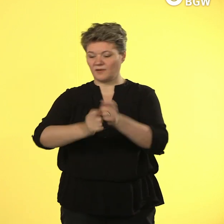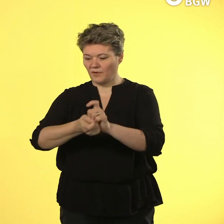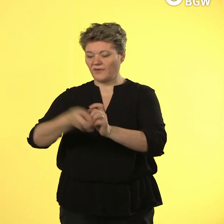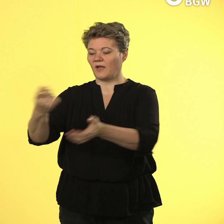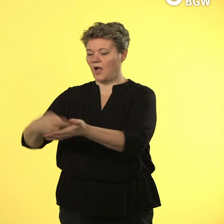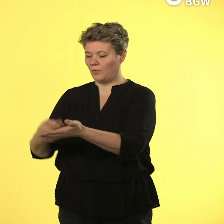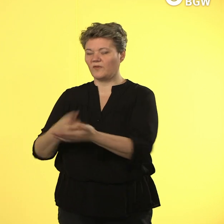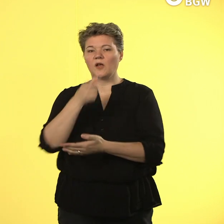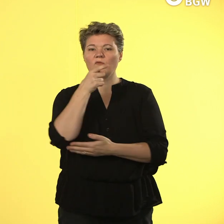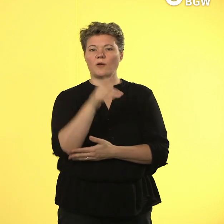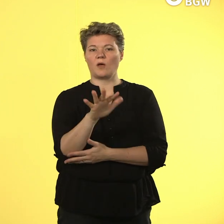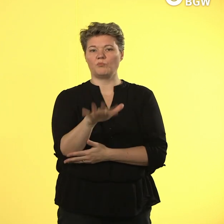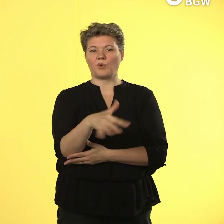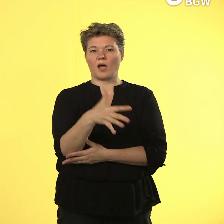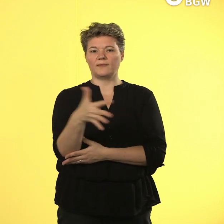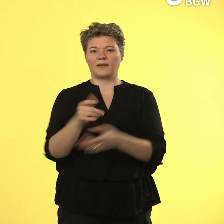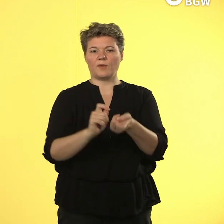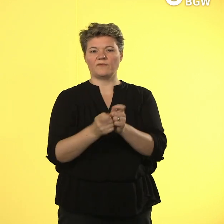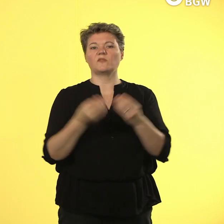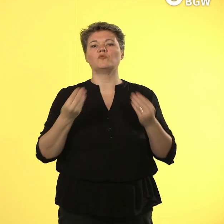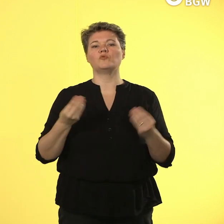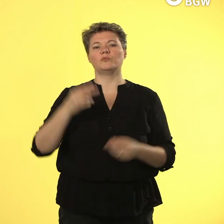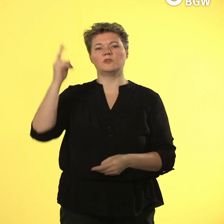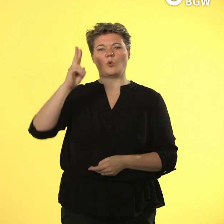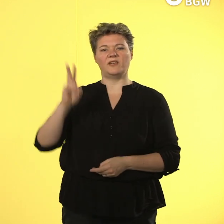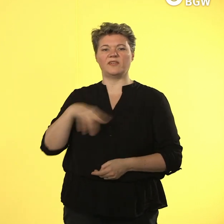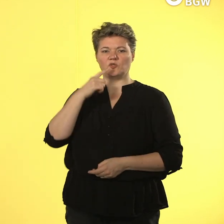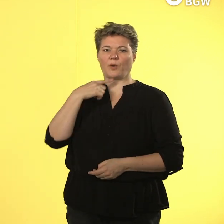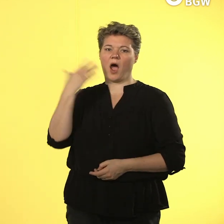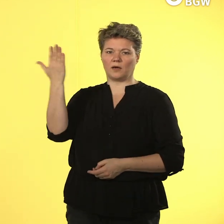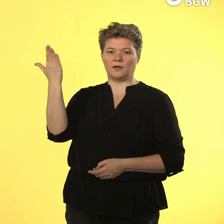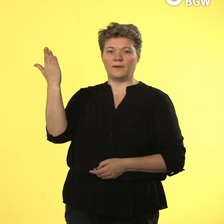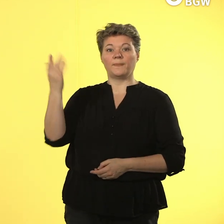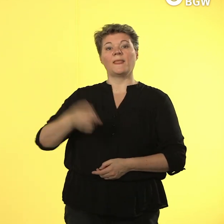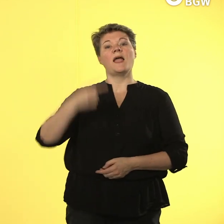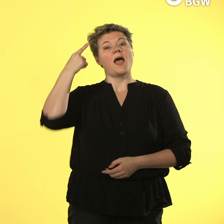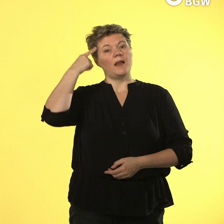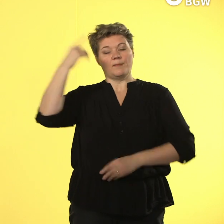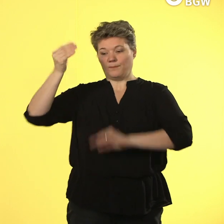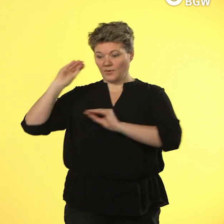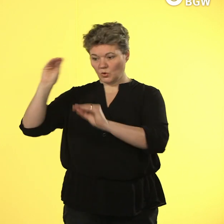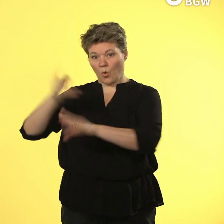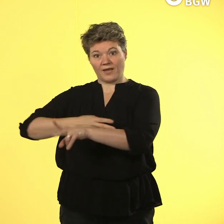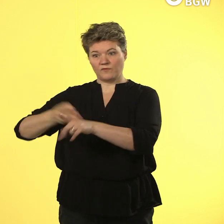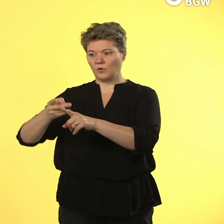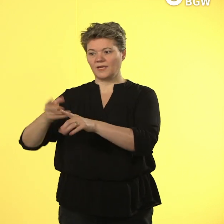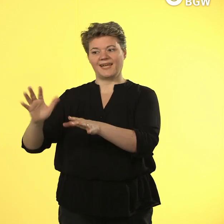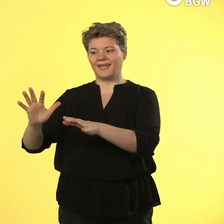dadurch gekennzeichnet, dass eine Lehrmeinung eine andere ablöst. Das geht in der Regel nicht langsam oder zart,